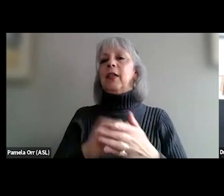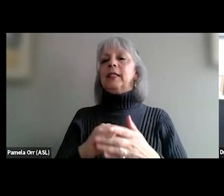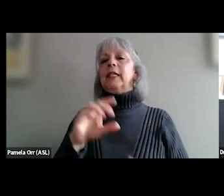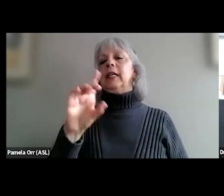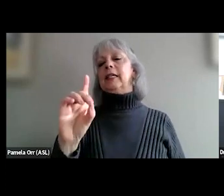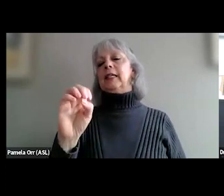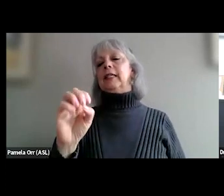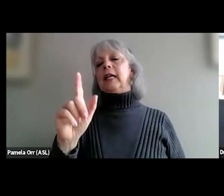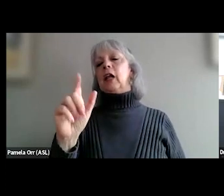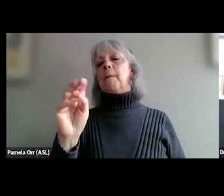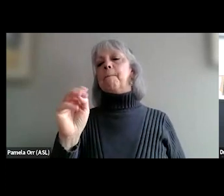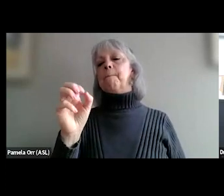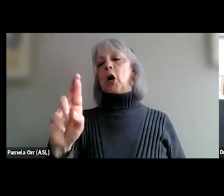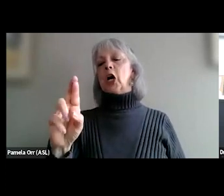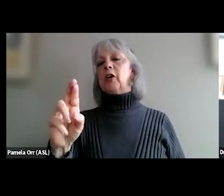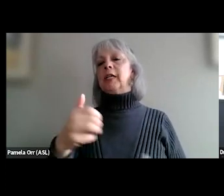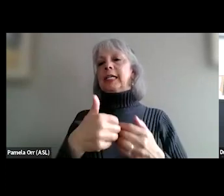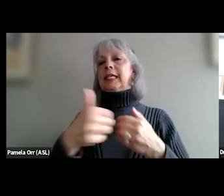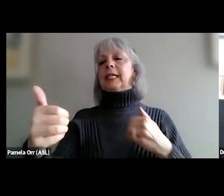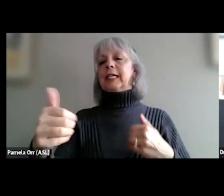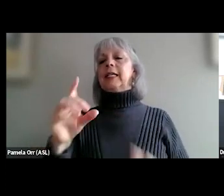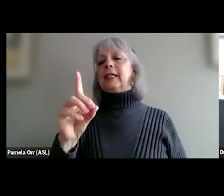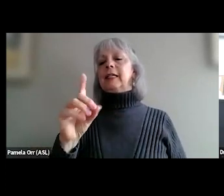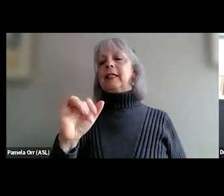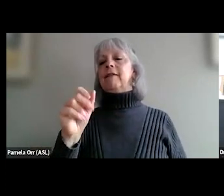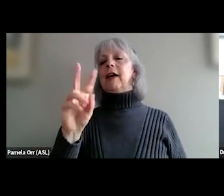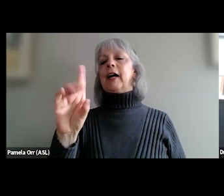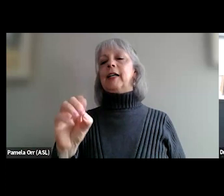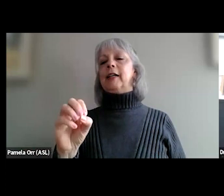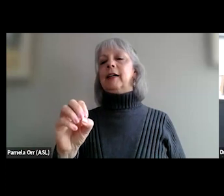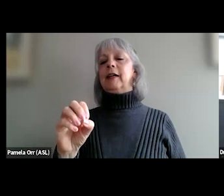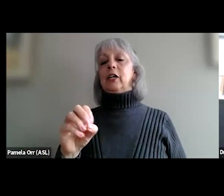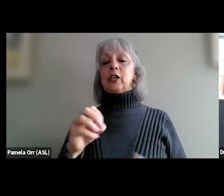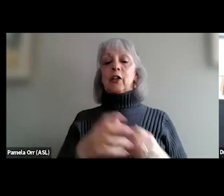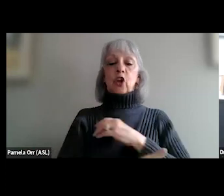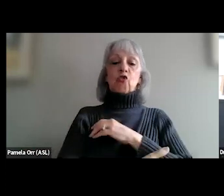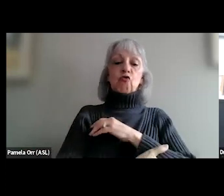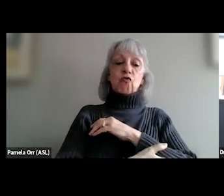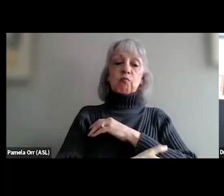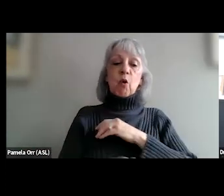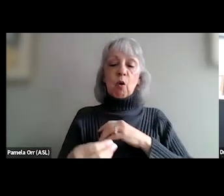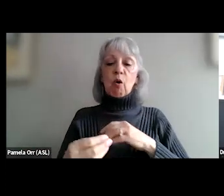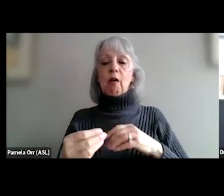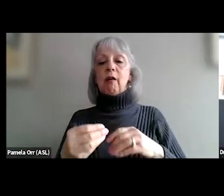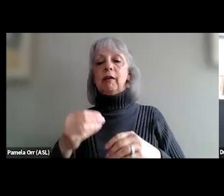porque eso es, honestamente. Divide a los ricos y los pobres, a los que tienen recursos de los que carecen de ellos,